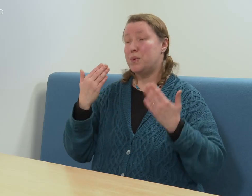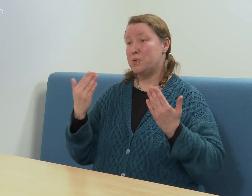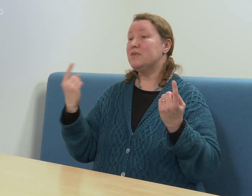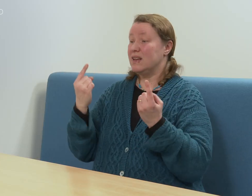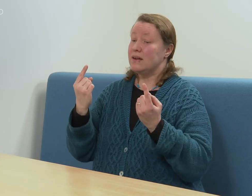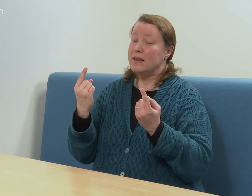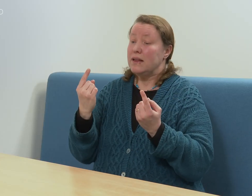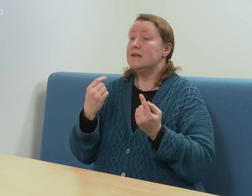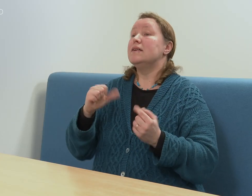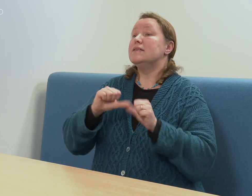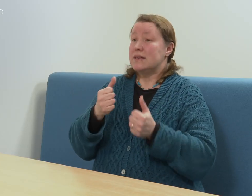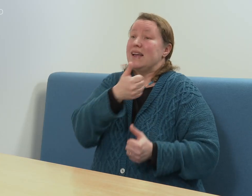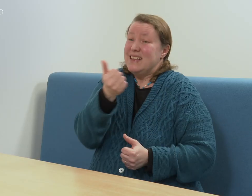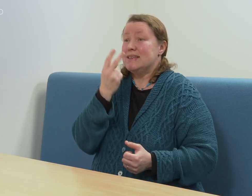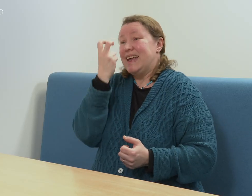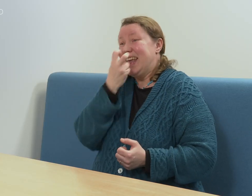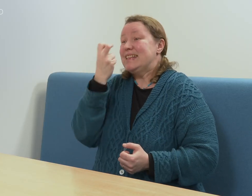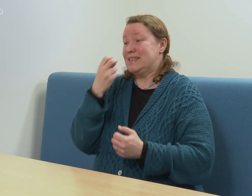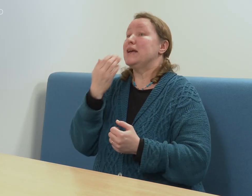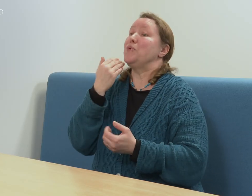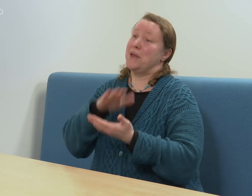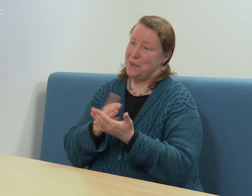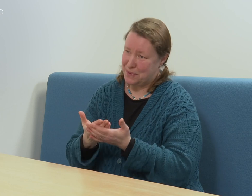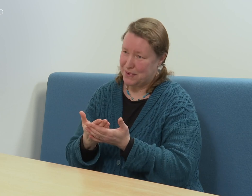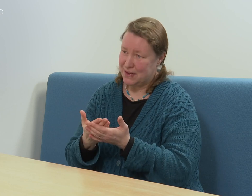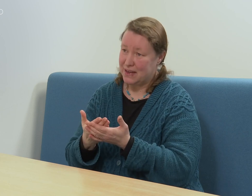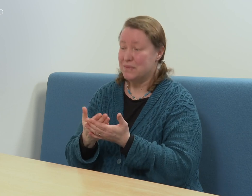Asiakas saa edelleen käyttää kenen tahansa haluamansa tulkin palveluita, -